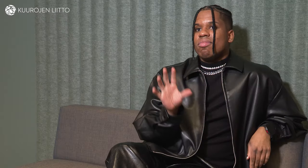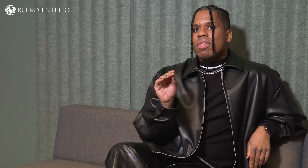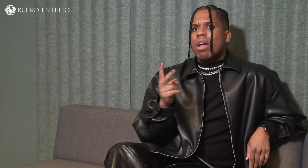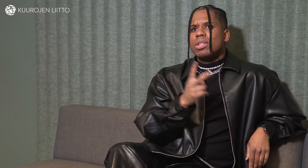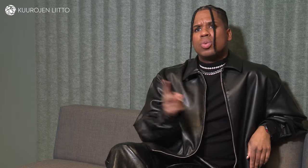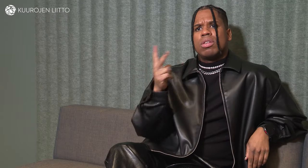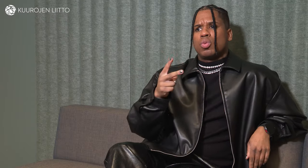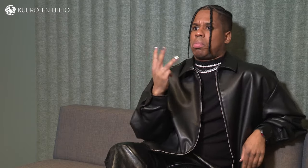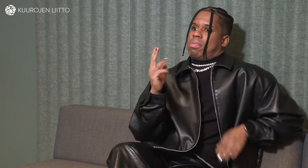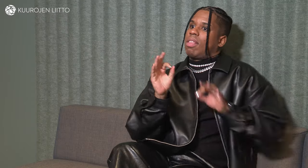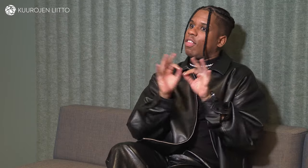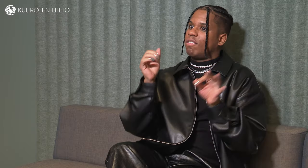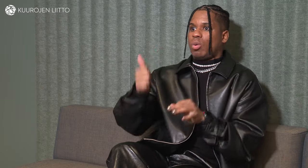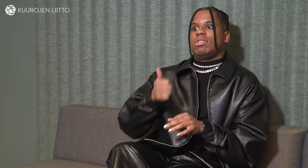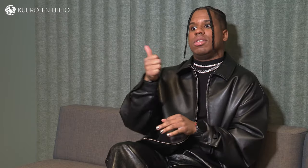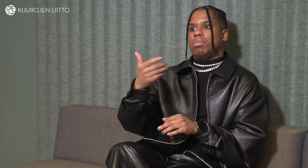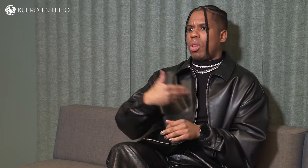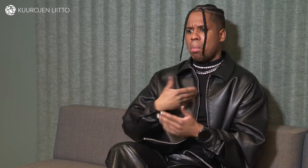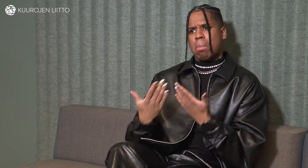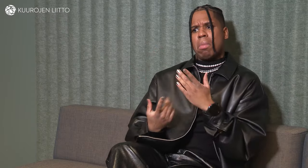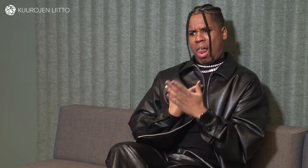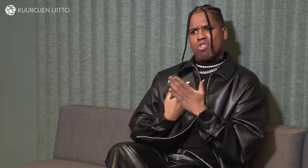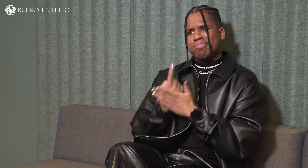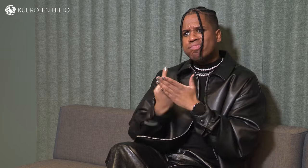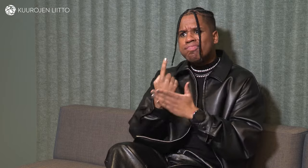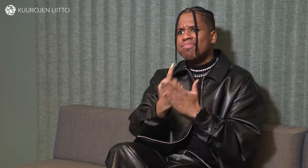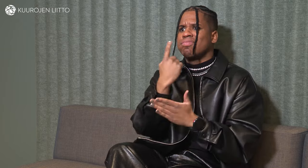2023 oli hieno vuosi, jonka aikana ehti tapahtua kaikenlaista.